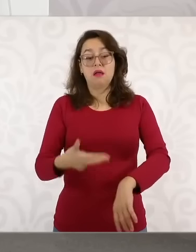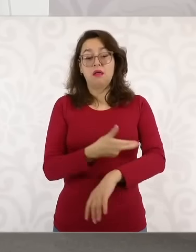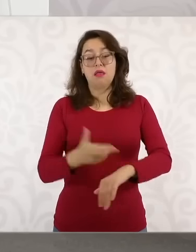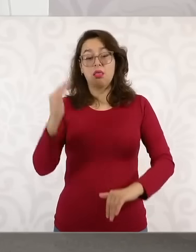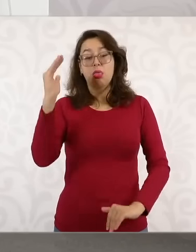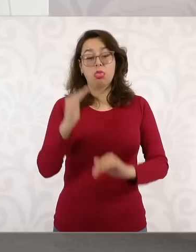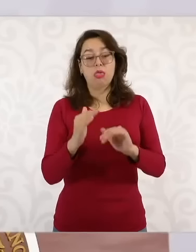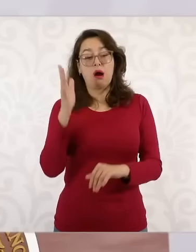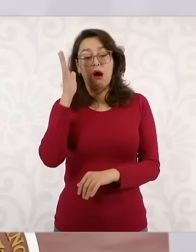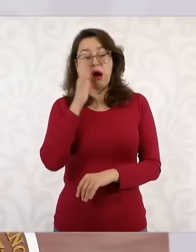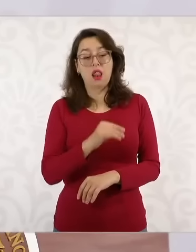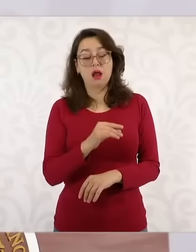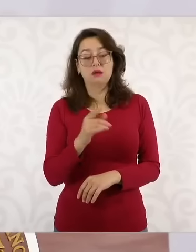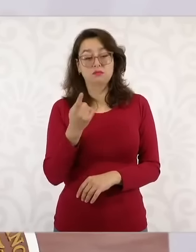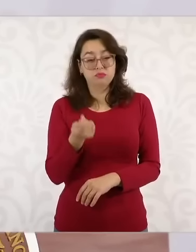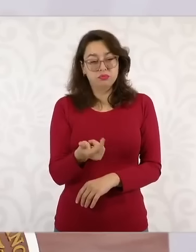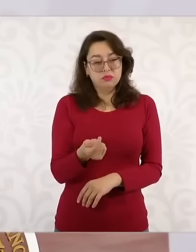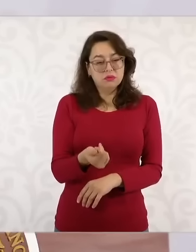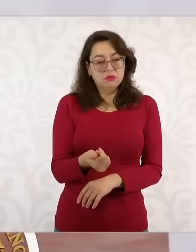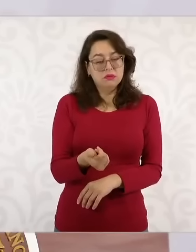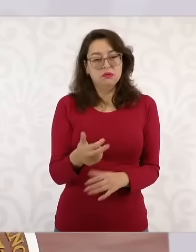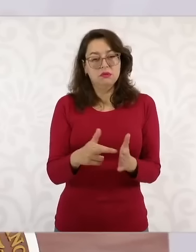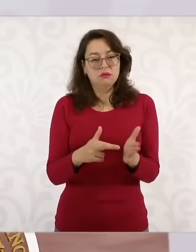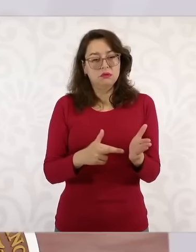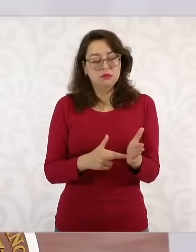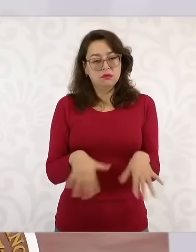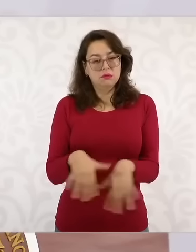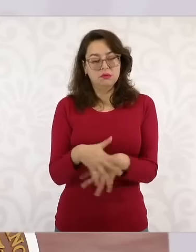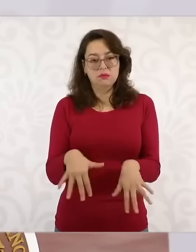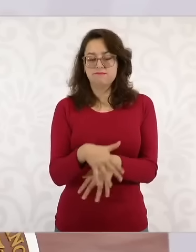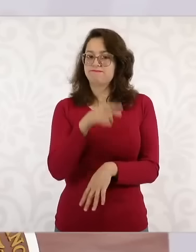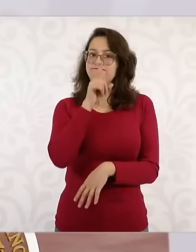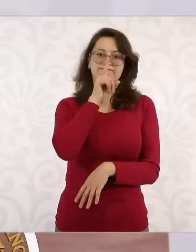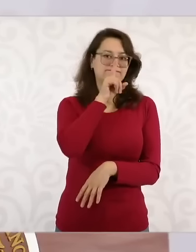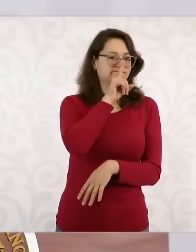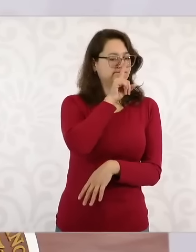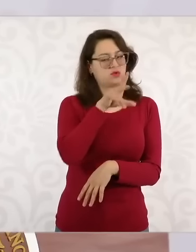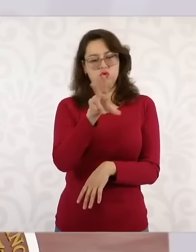y la convocatoria realmente fue un esfuerzo de coordinación y colaboración interinstitucional